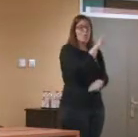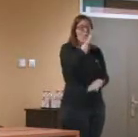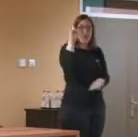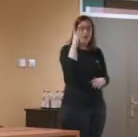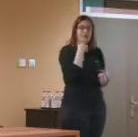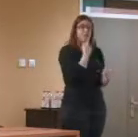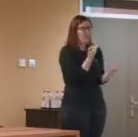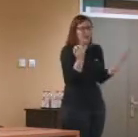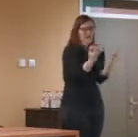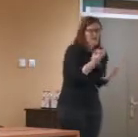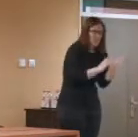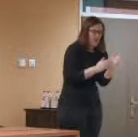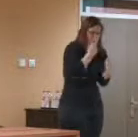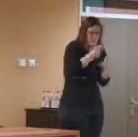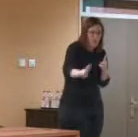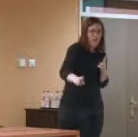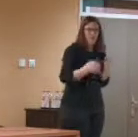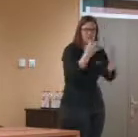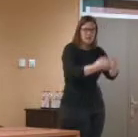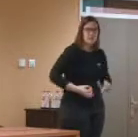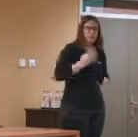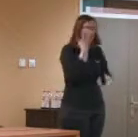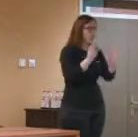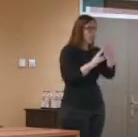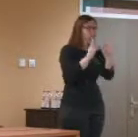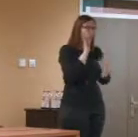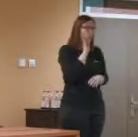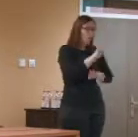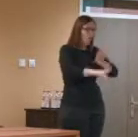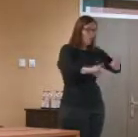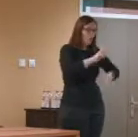Y efectivamente, en todos los sitios hay corrupción y se intenta hacer lo mismo, porque al final